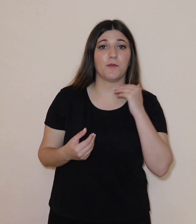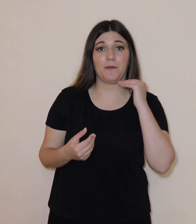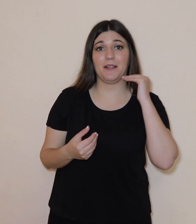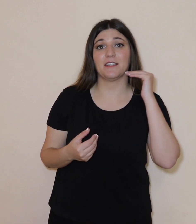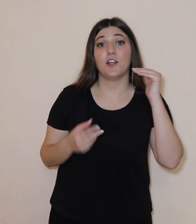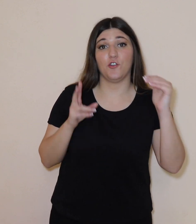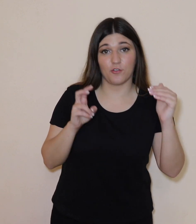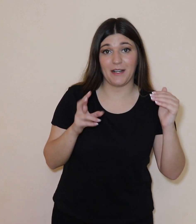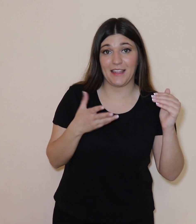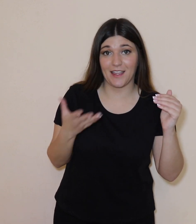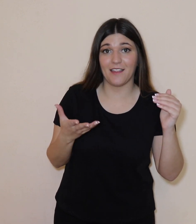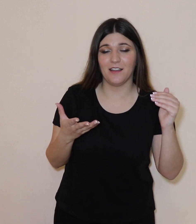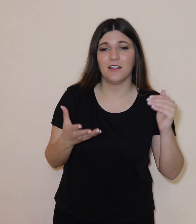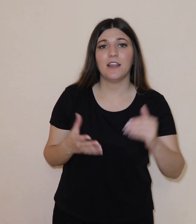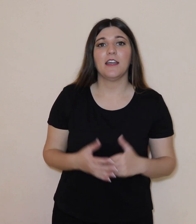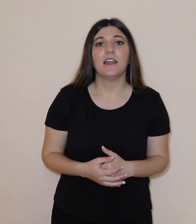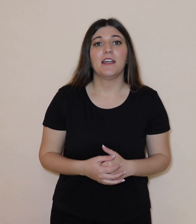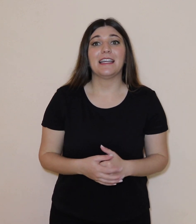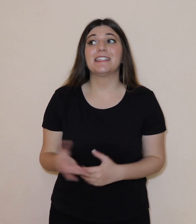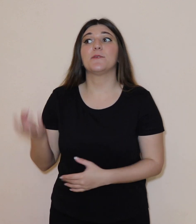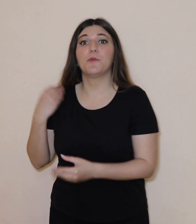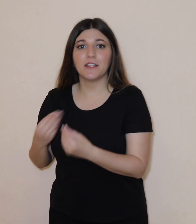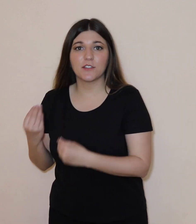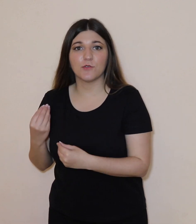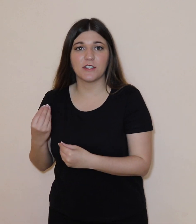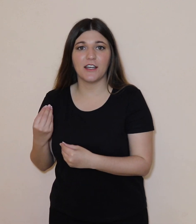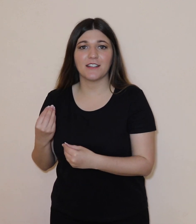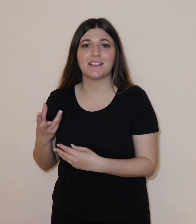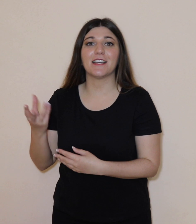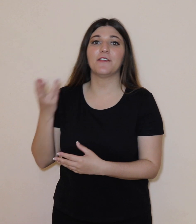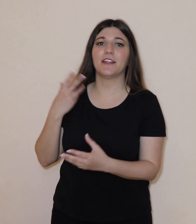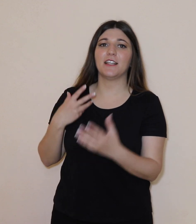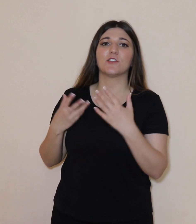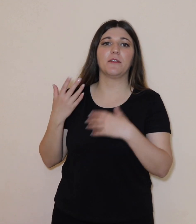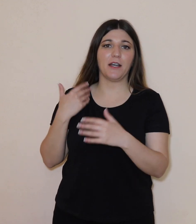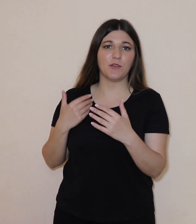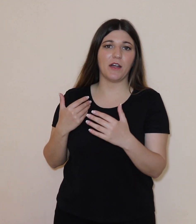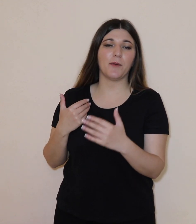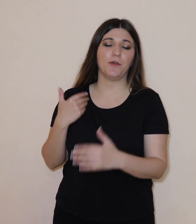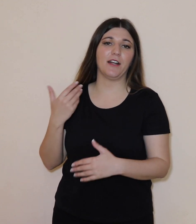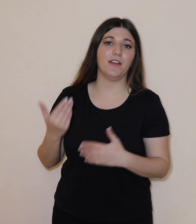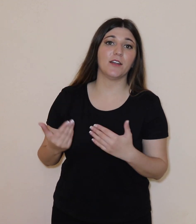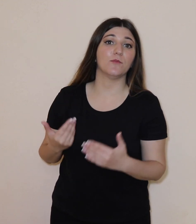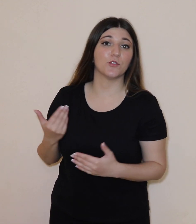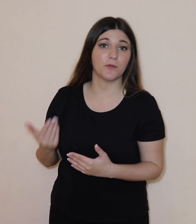forma más normalizada y si puedes escuchar sí que al final eso te va a ayudar a poder hablar mucho